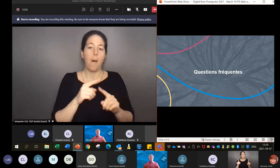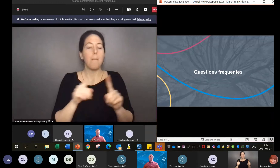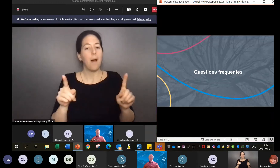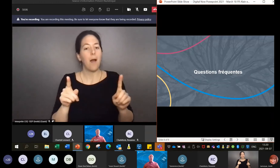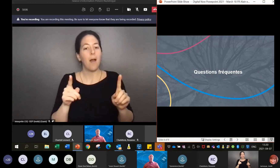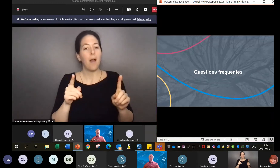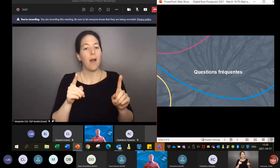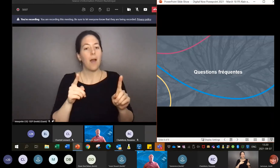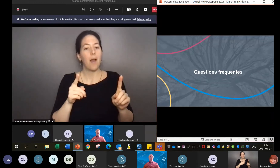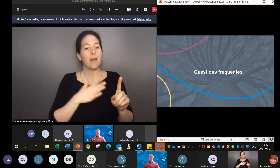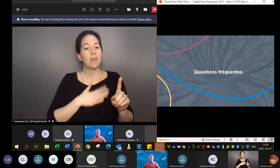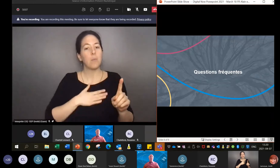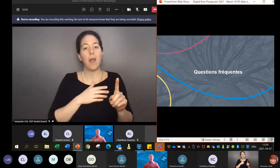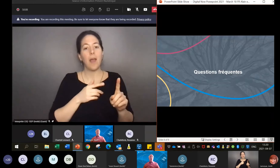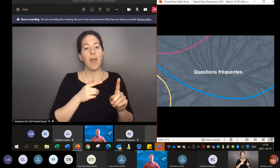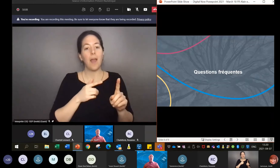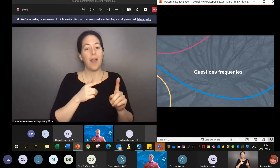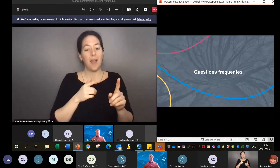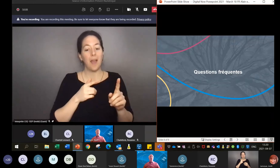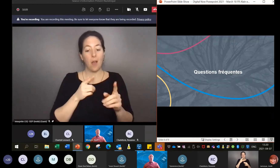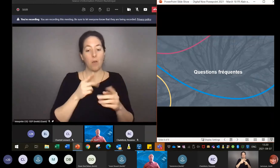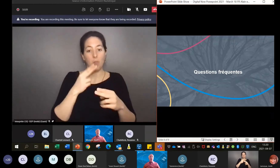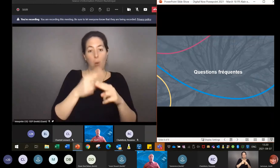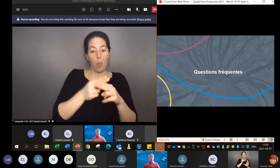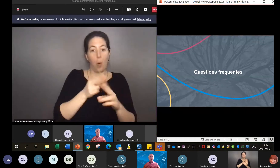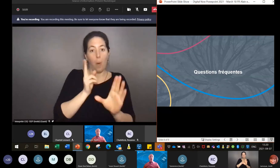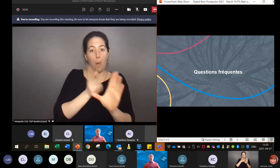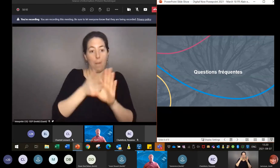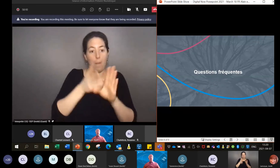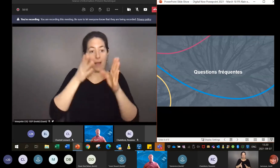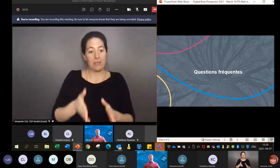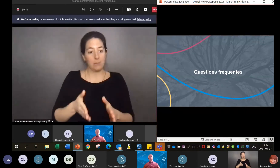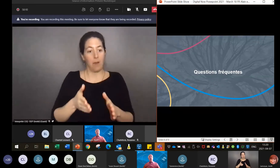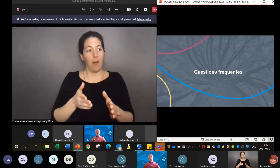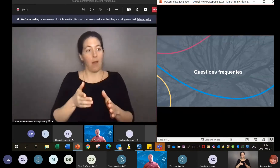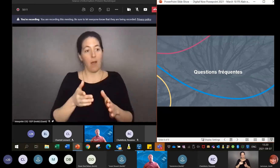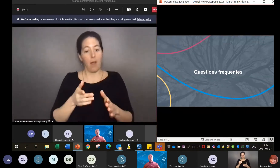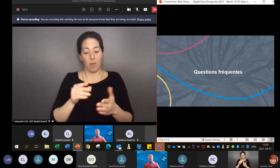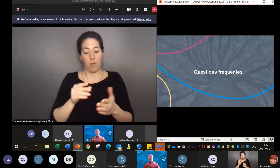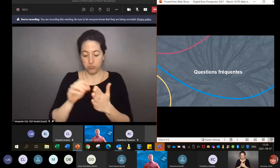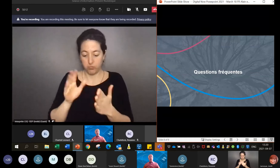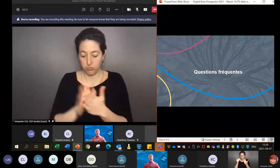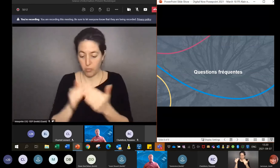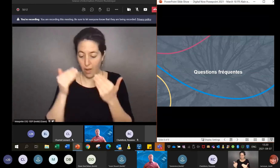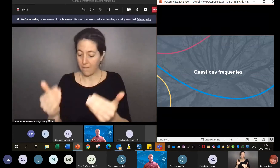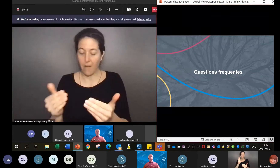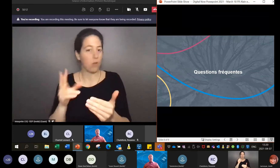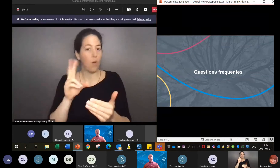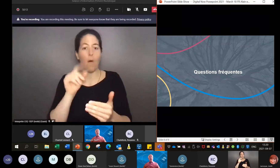participants sans leur permission. Assurez-vous que lorsque vous mettez un